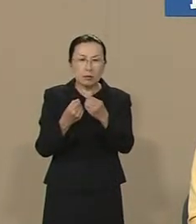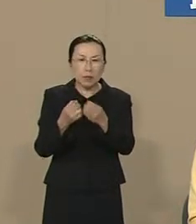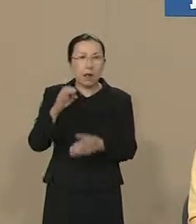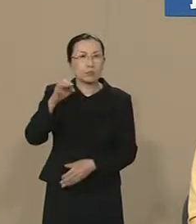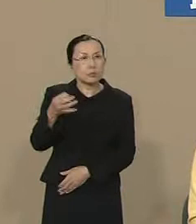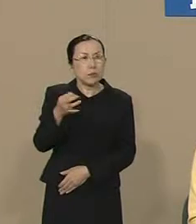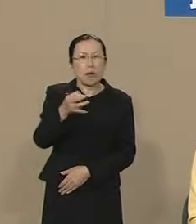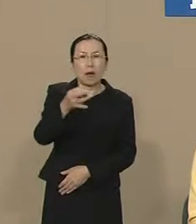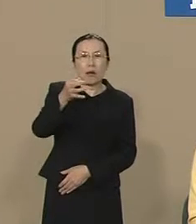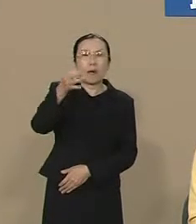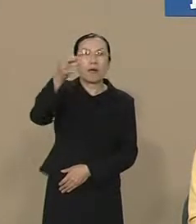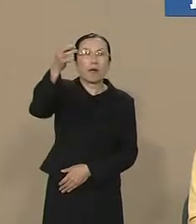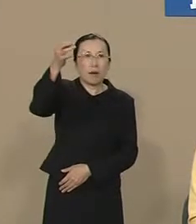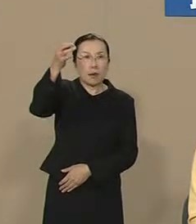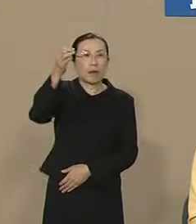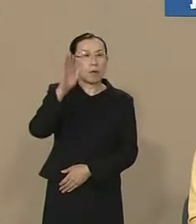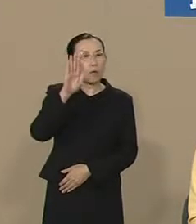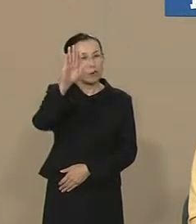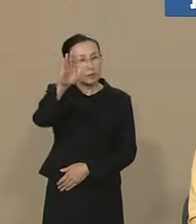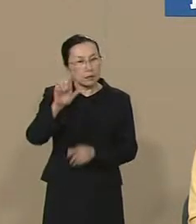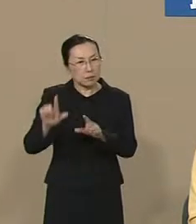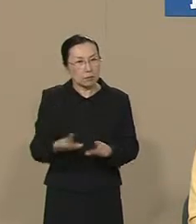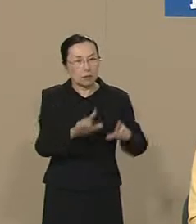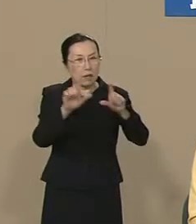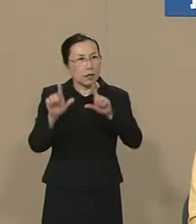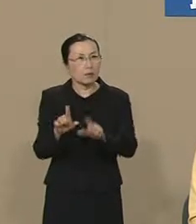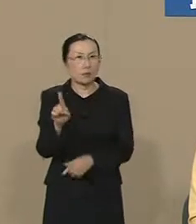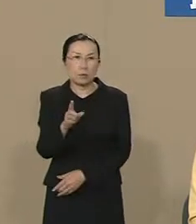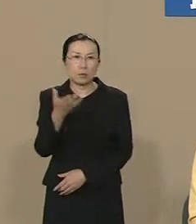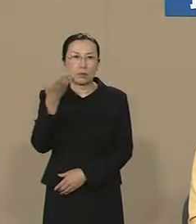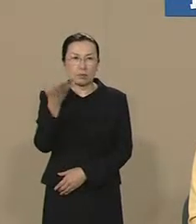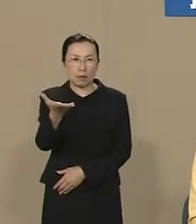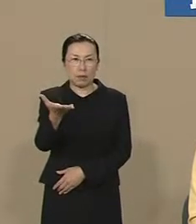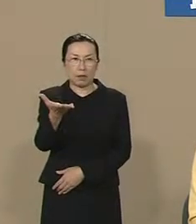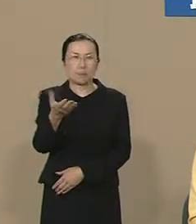この先､人々の暮らしは､ どうなるのでしょうか｡